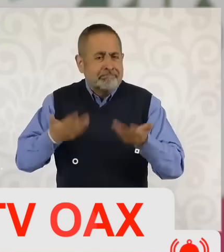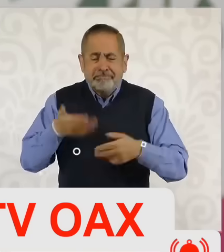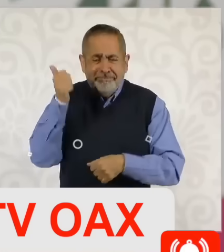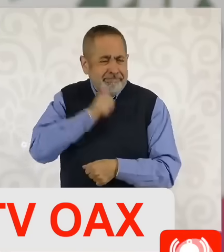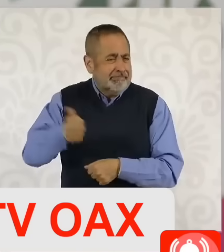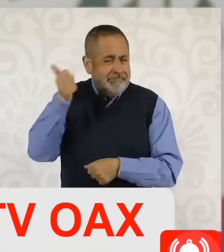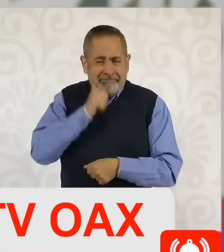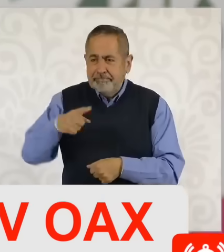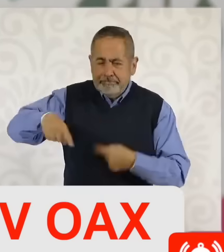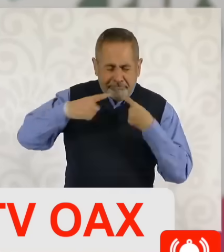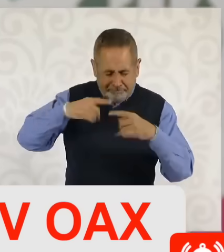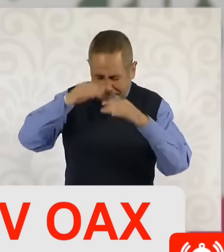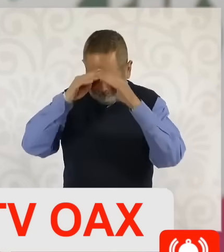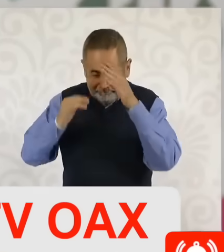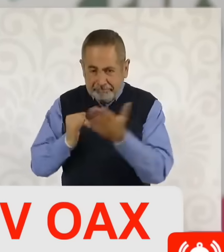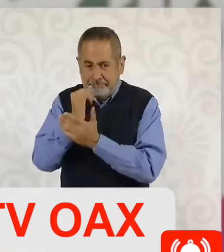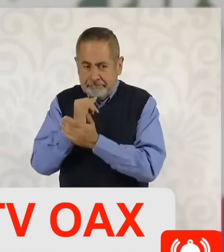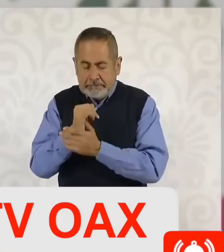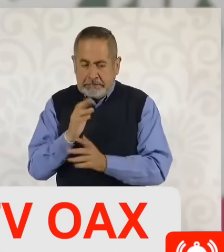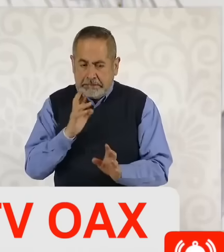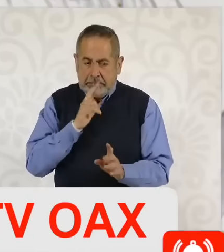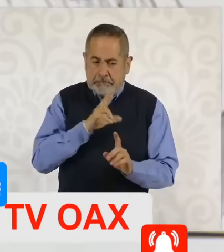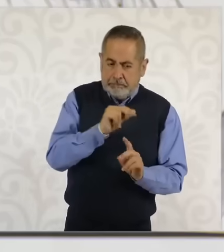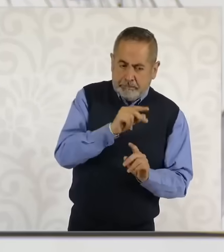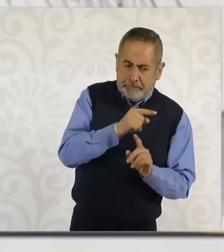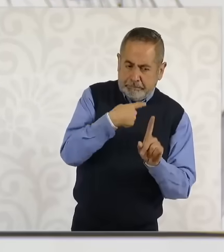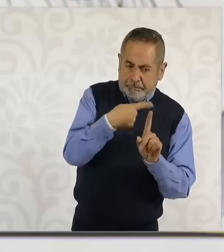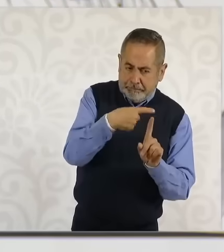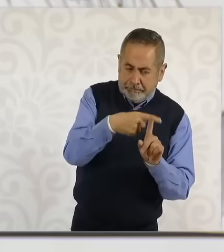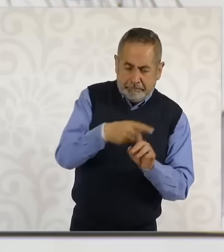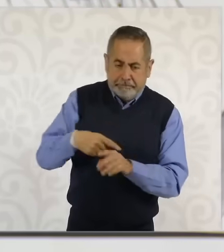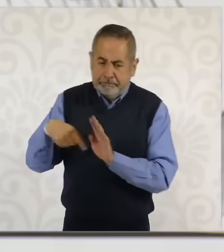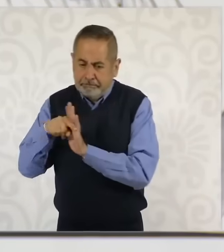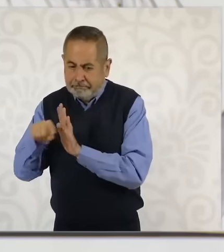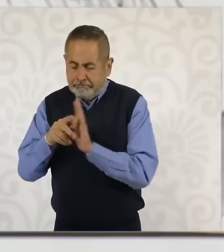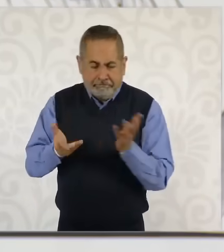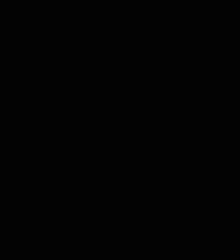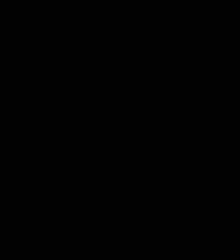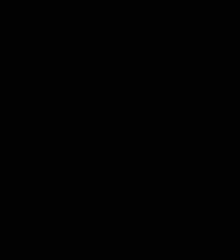decisiones las analizamos, sus pros, sus contras y buscamos siempre lo mejor para el país. [Música] [Música]